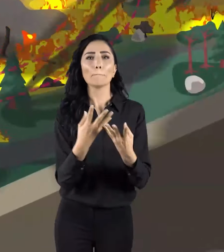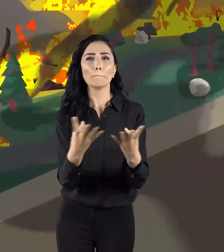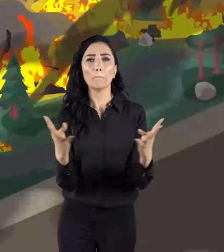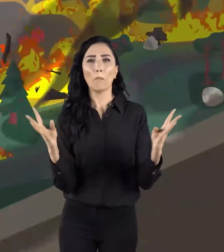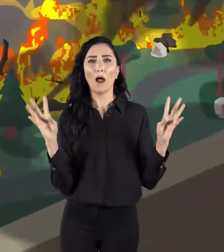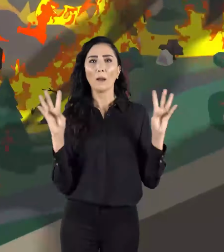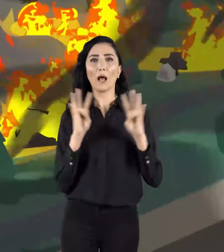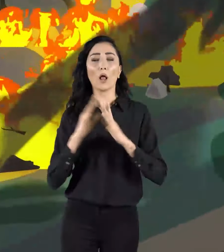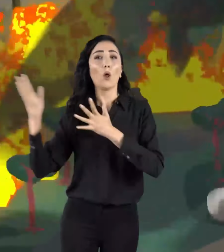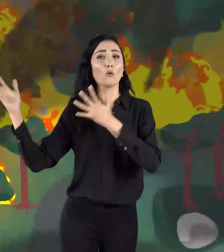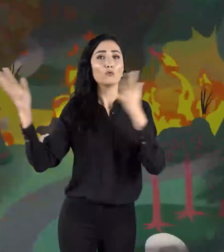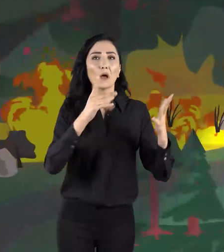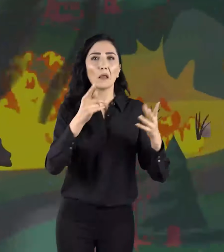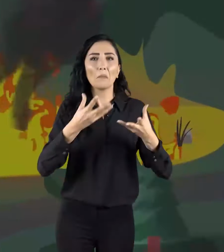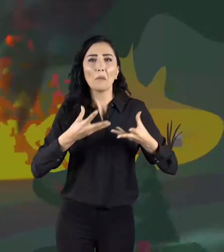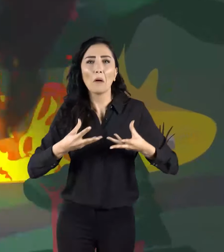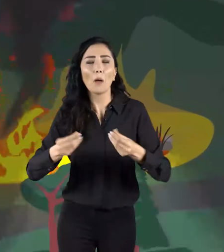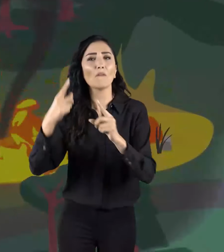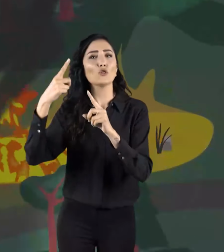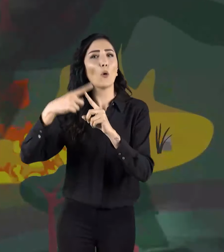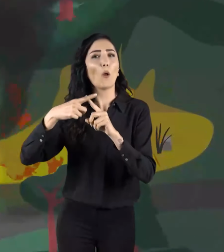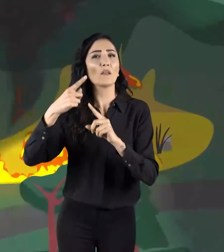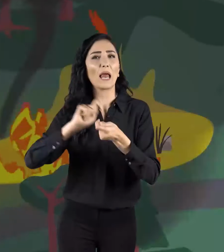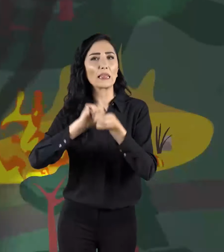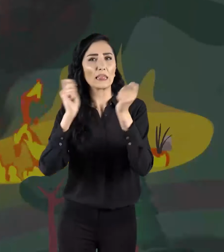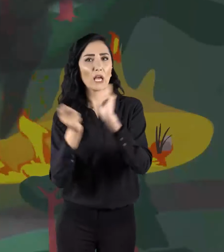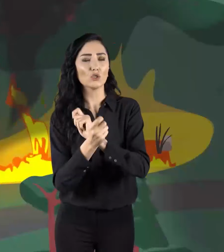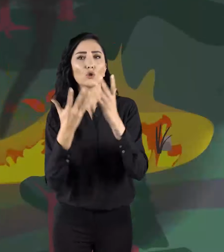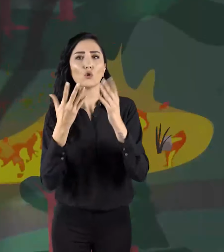Parmaklar: Rüzgârda bir kayma veya topoğrafyada bir değişiklikte